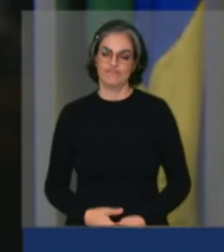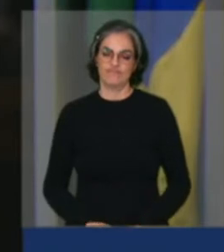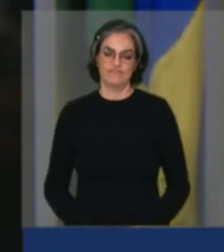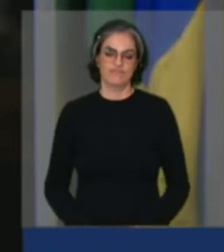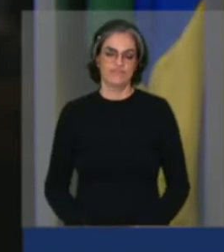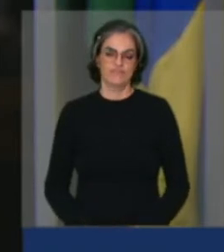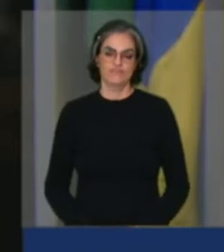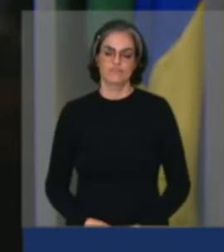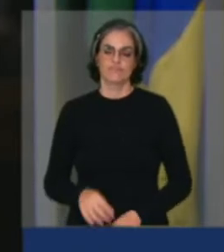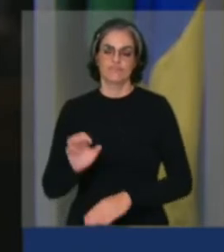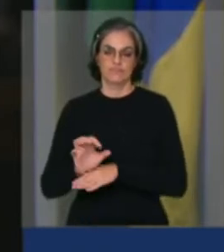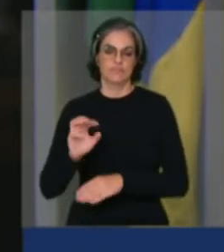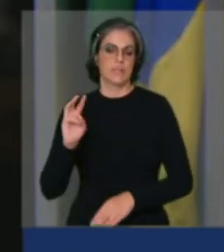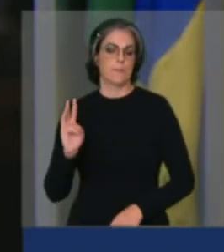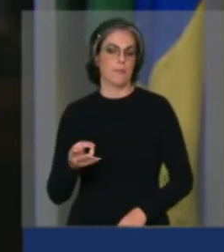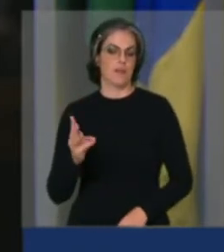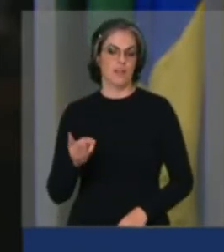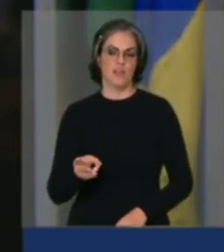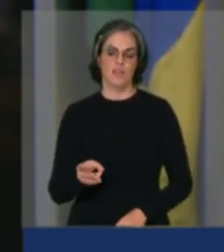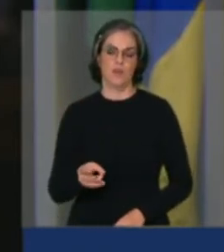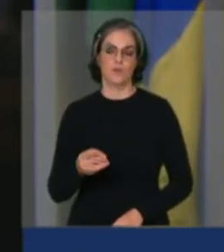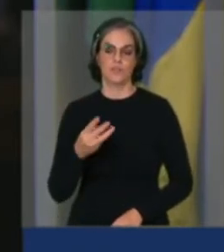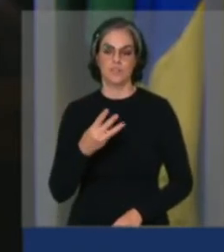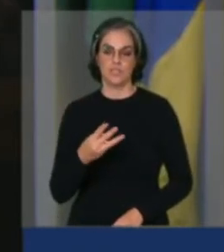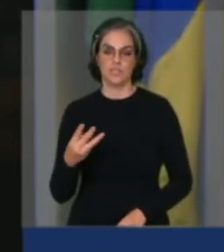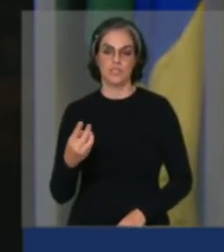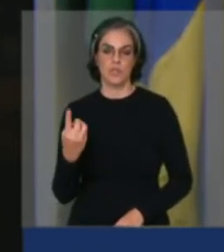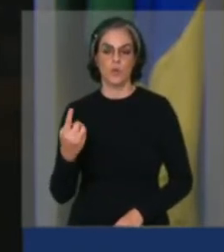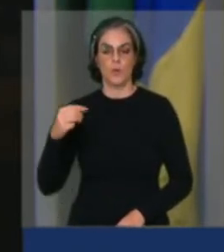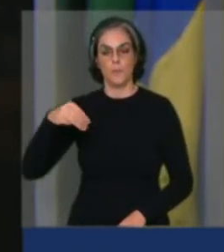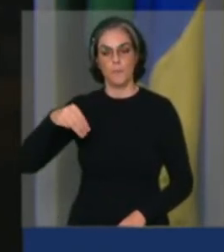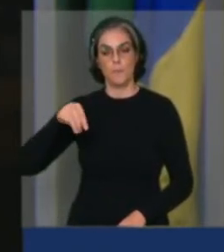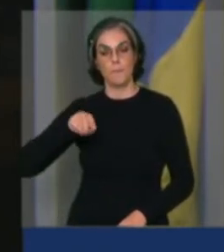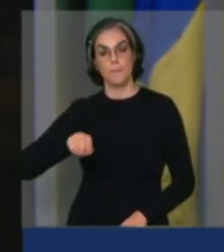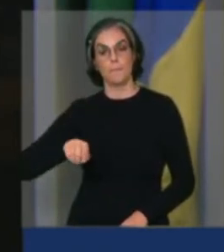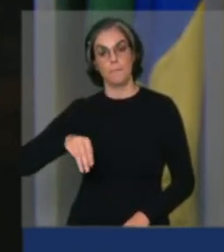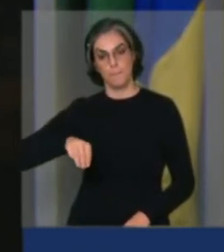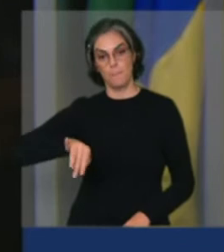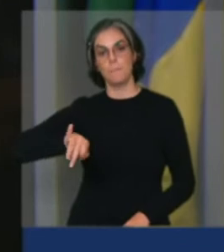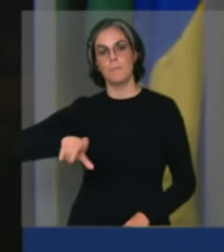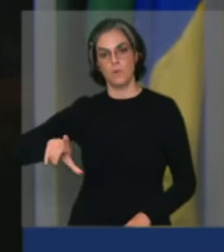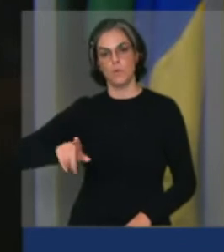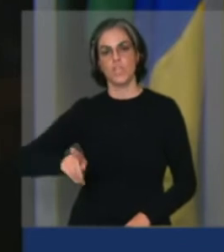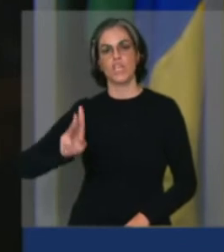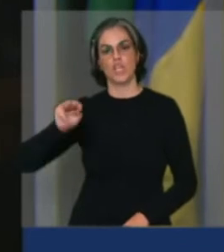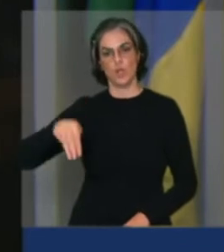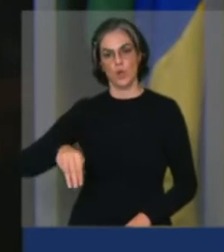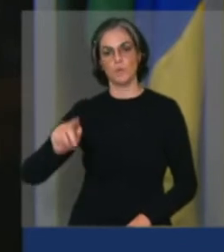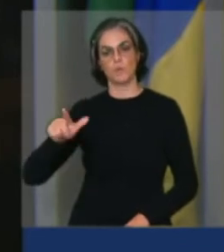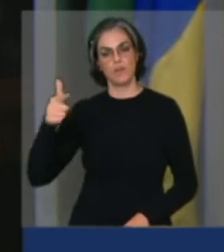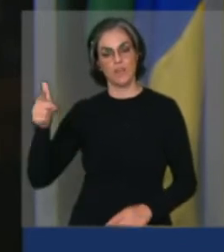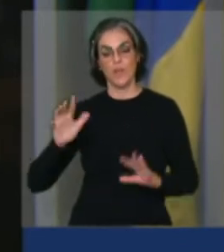RODOVIAS INSTALADAS NO TERRITÓRIO, SÃO TERRITÓRIO DE MIL QUILÔMETROS QUADRADOS, ESTAS RODOVIAS TODAS, ESTÃO EM PÀSSIMAS CONDIÇÕES, E AQUI FALO O QUE SENTE O POVO